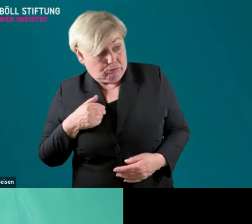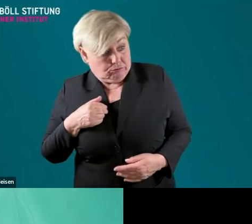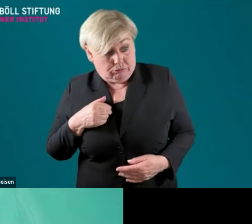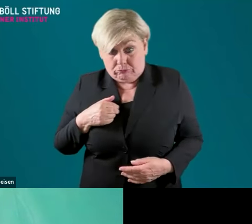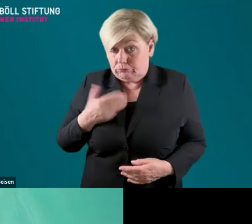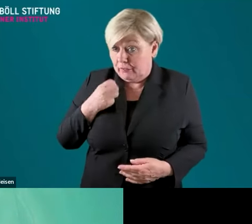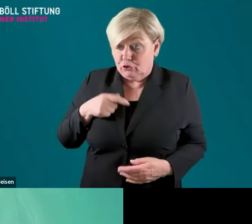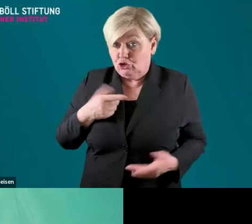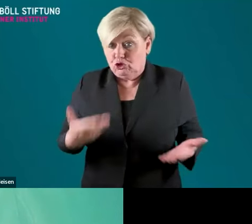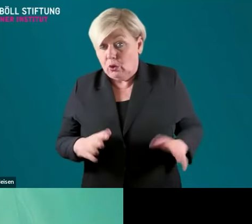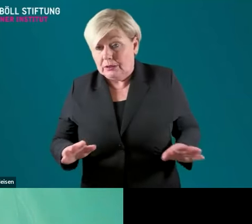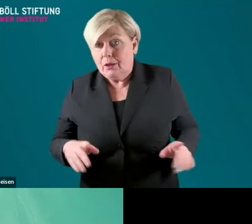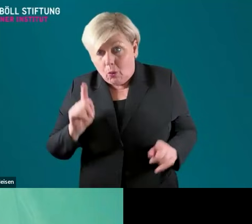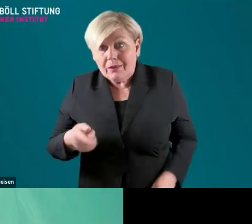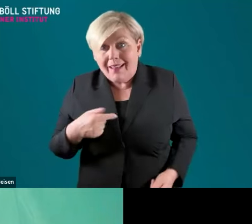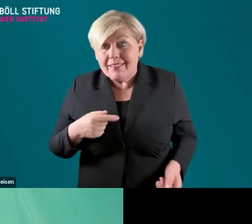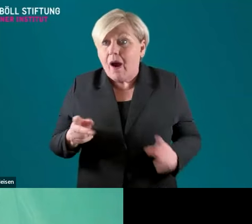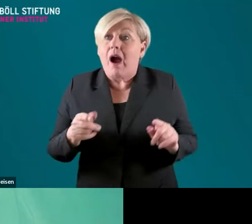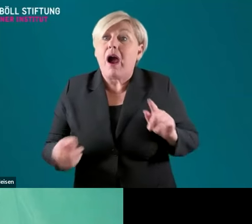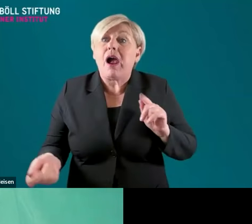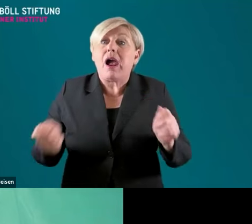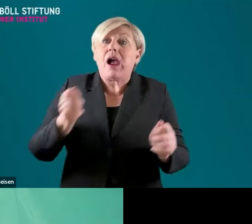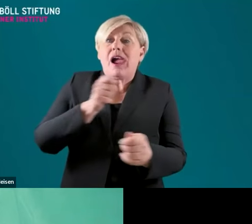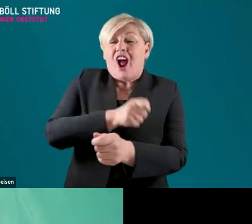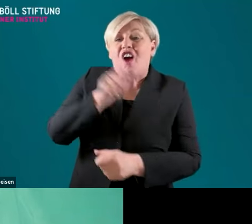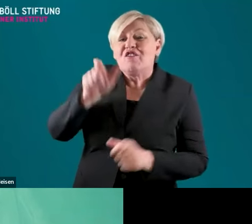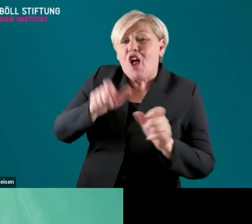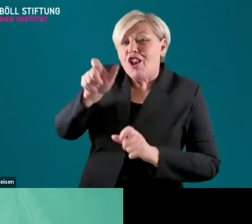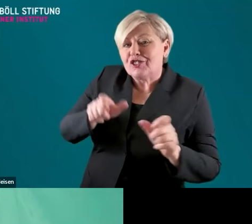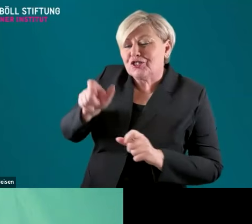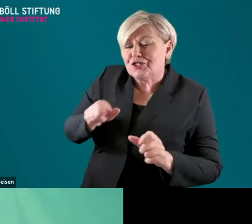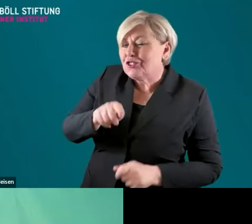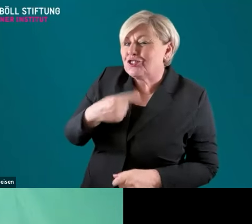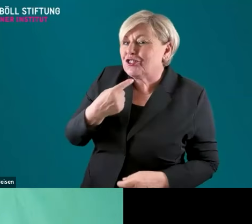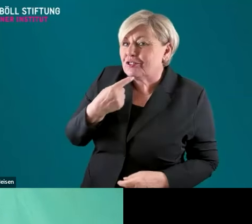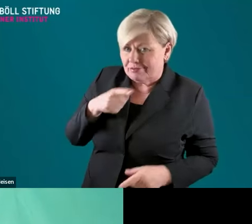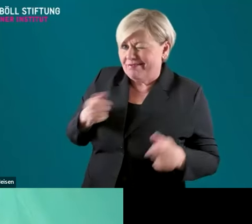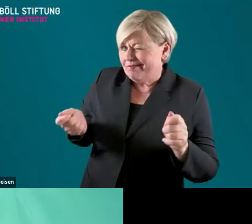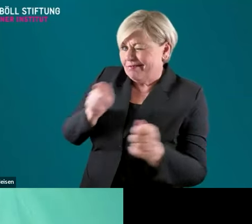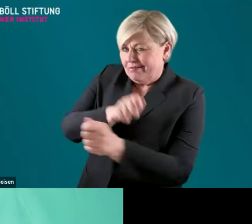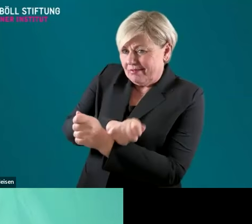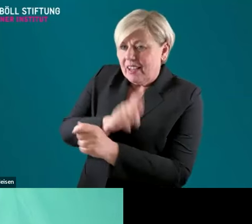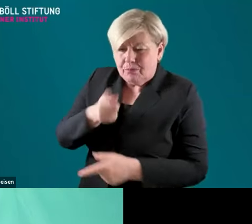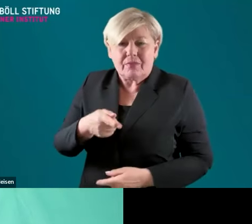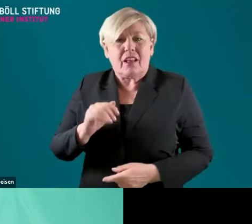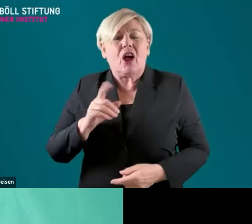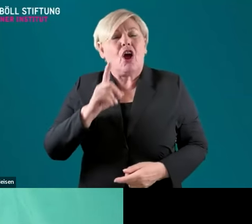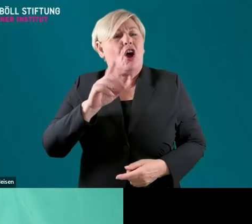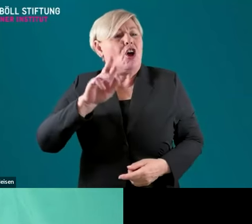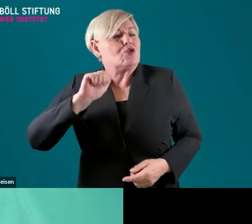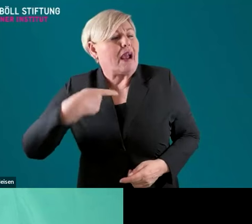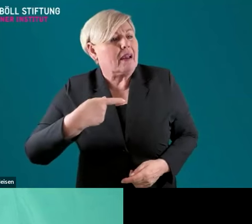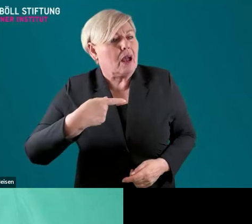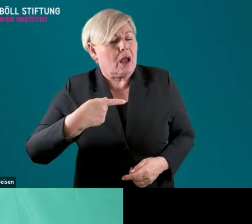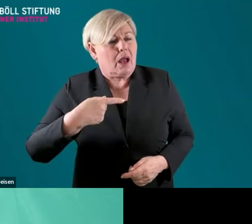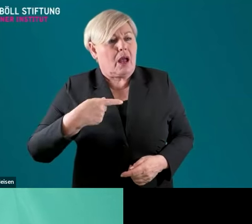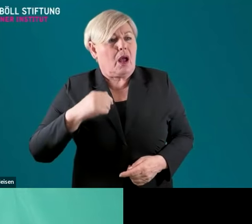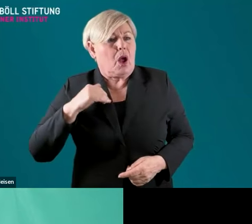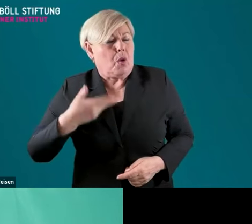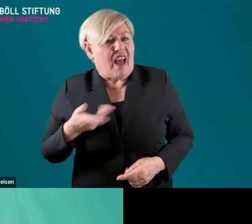und das wird dann gedreht in dieser völkischen Variante dann an der Stelle und das Tradwife als das „role model“ dann dargestellt.